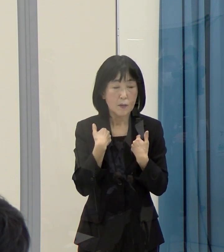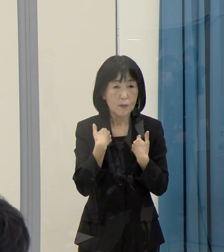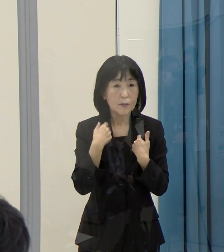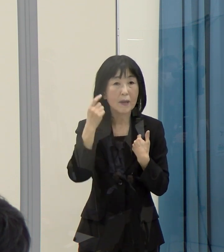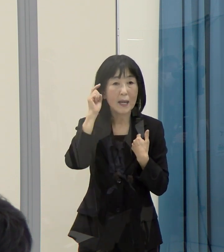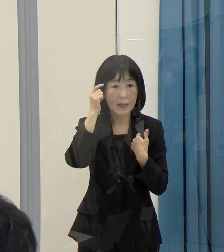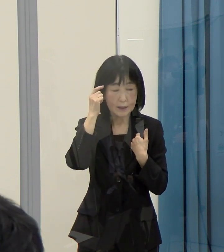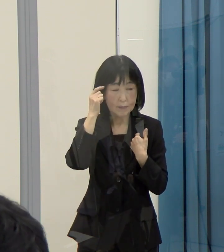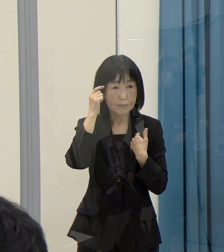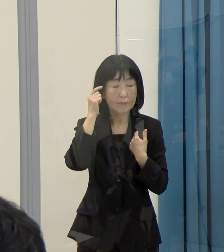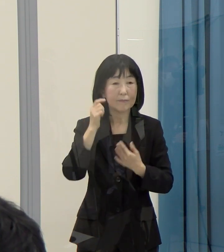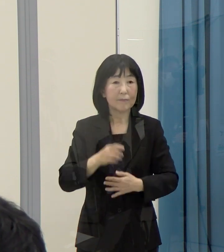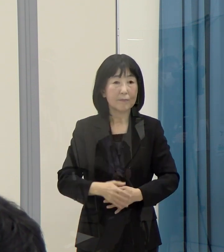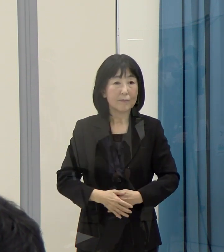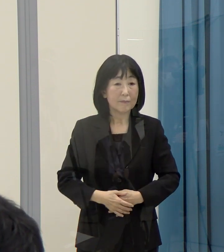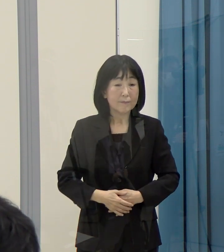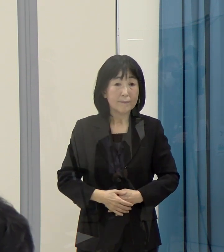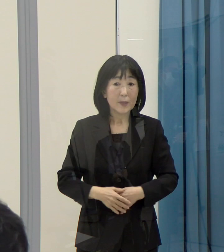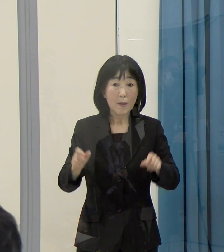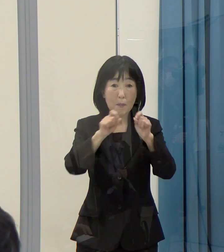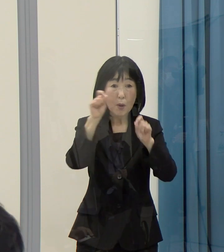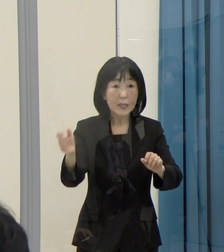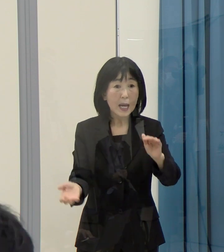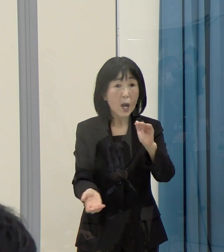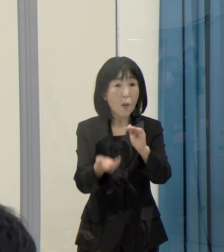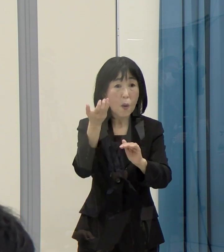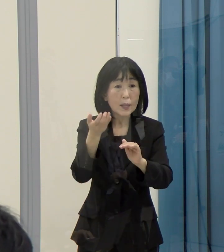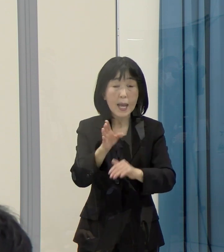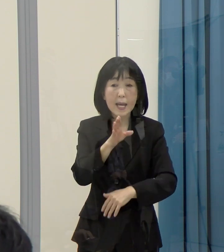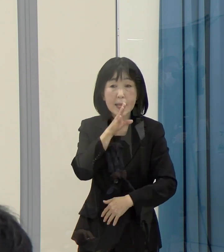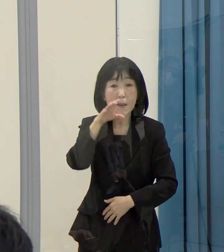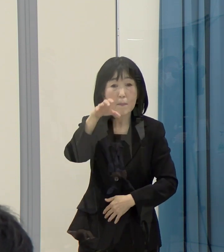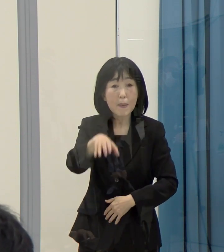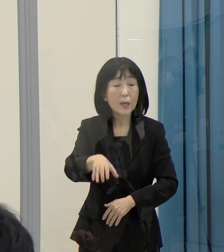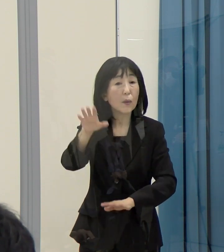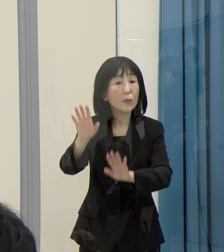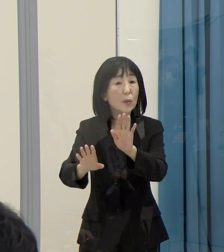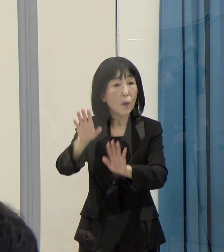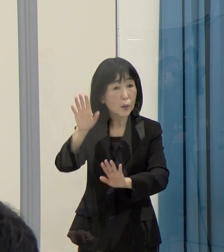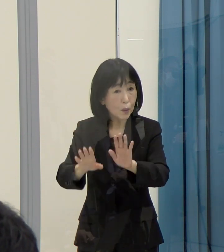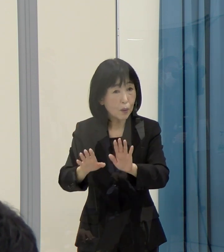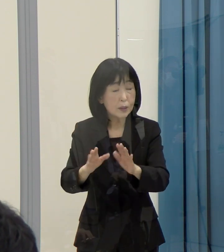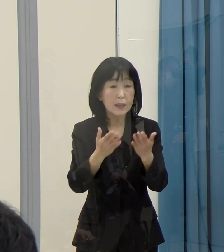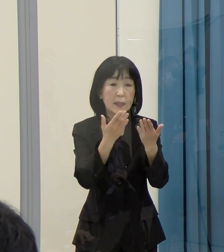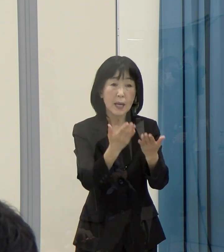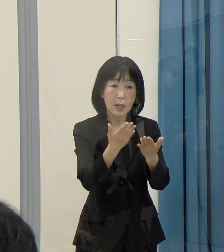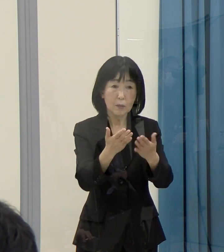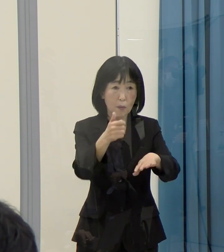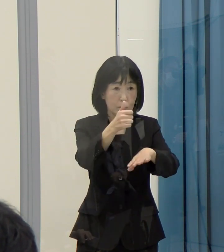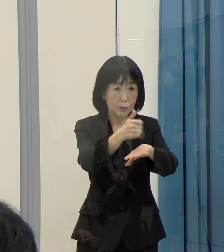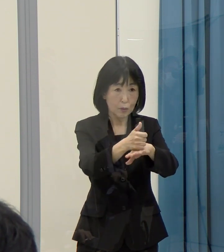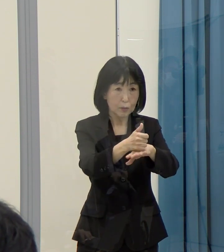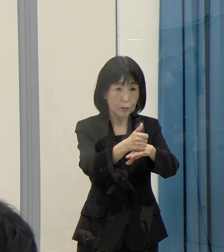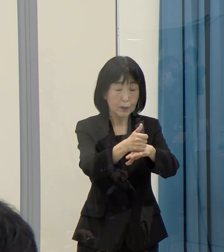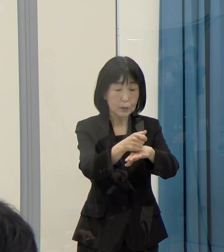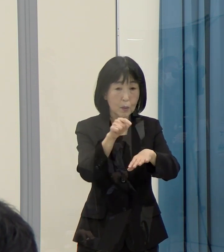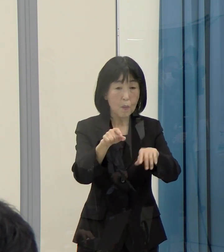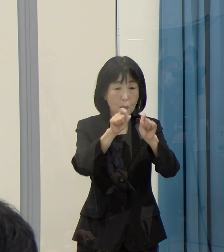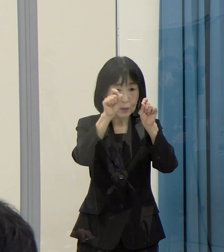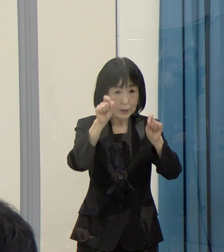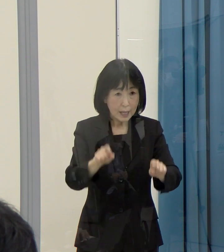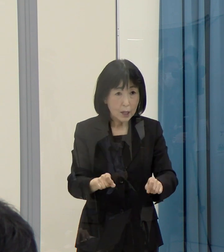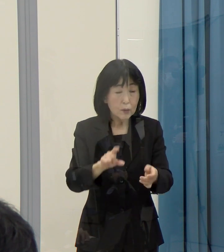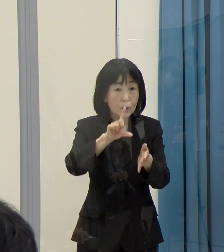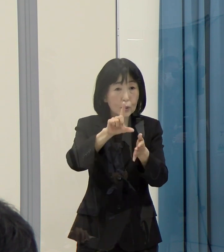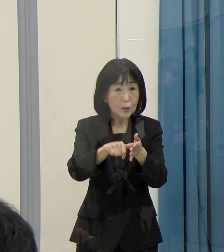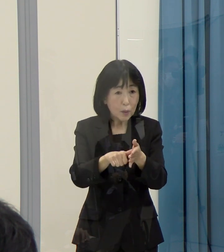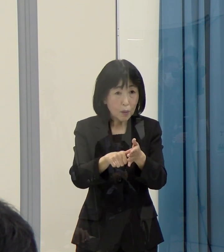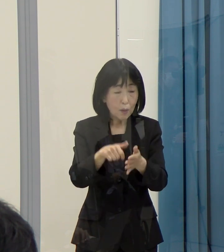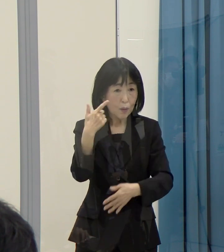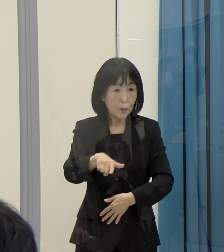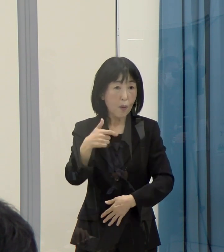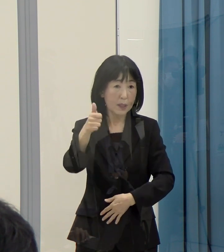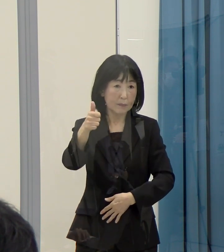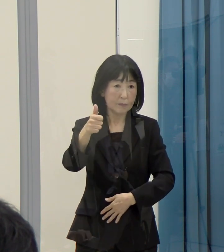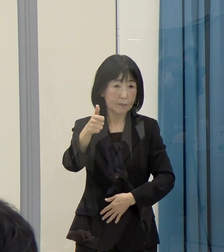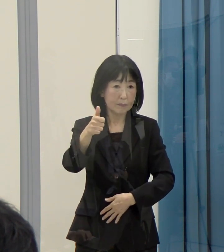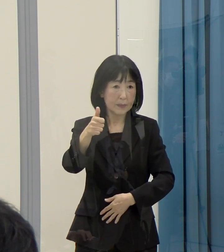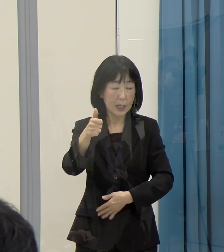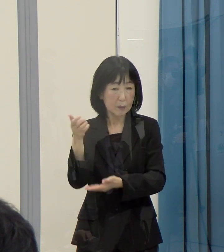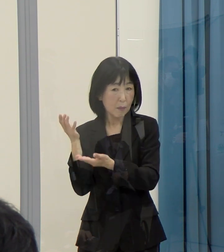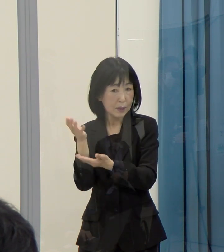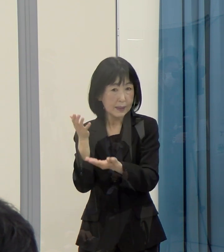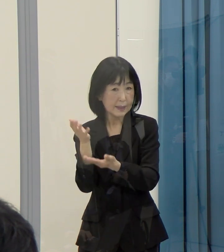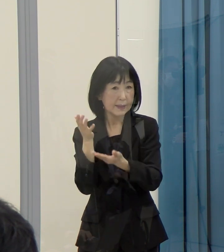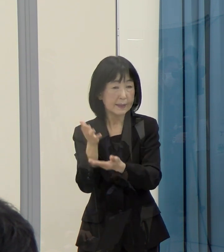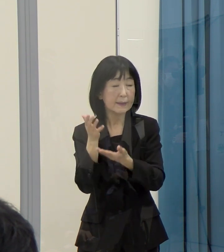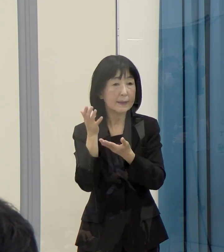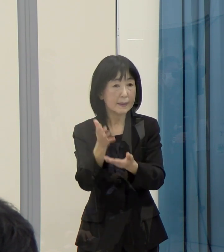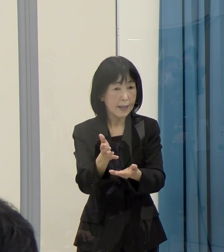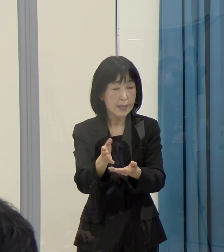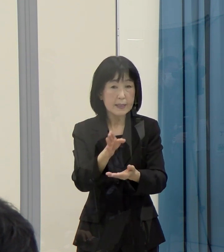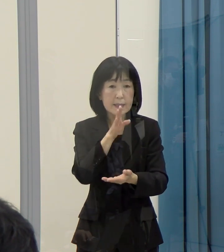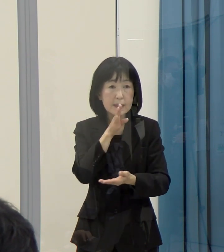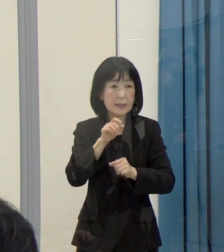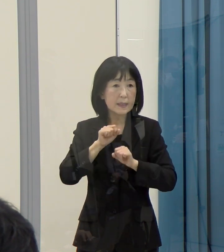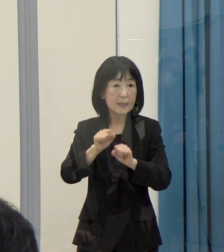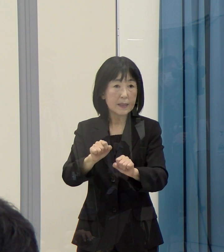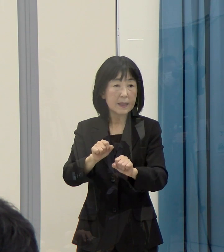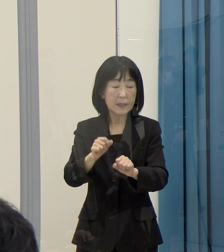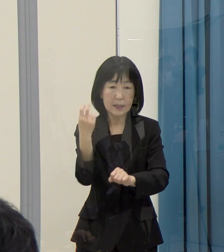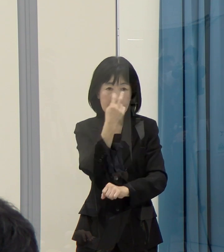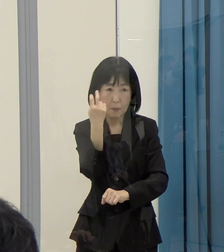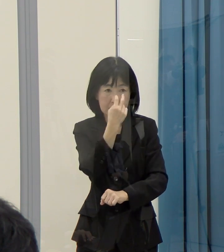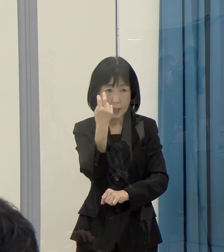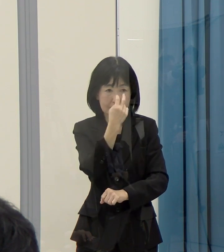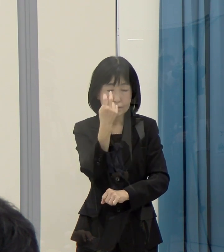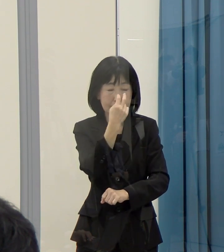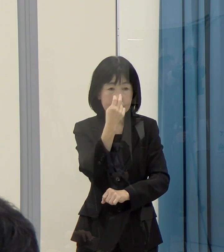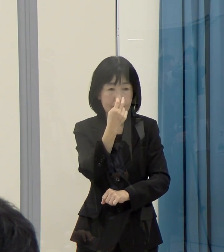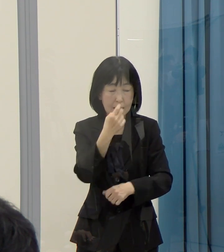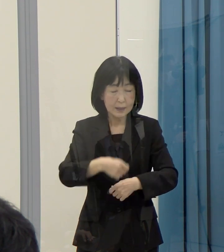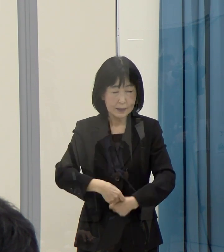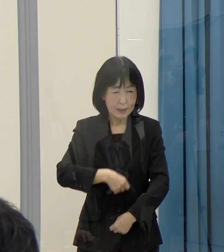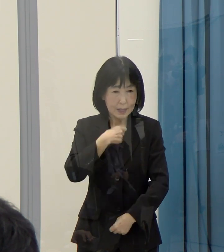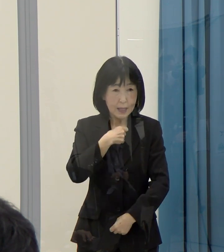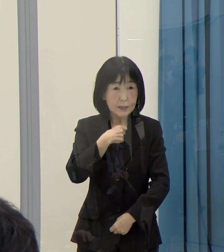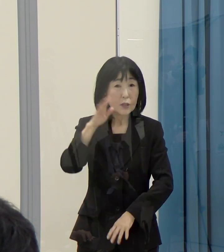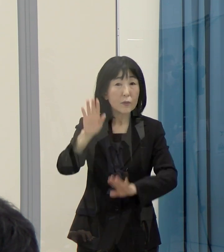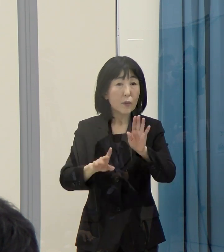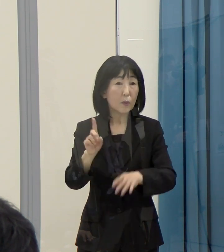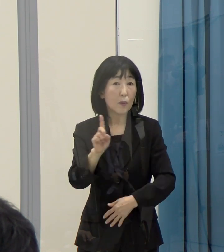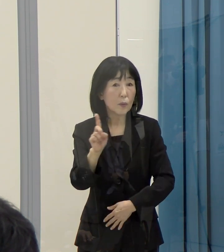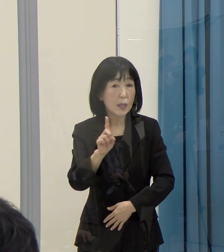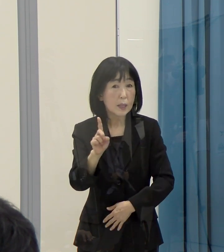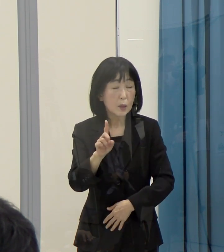このため、事案が発生した現場の状況、校長や事案の現場に居合わせた教員からの聞き取りなどの実地調査を行って、正確な事実はどうだったのか把握を行います。